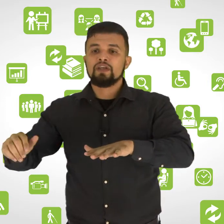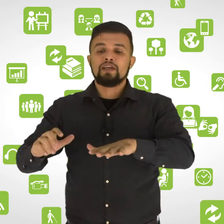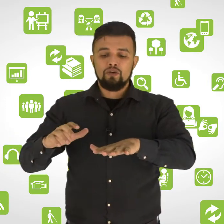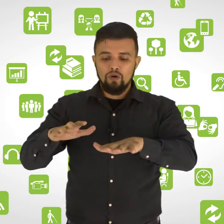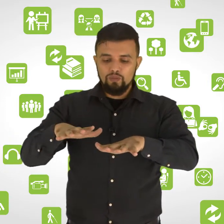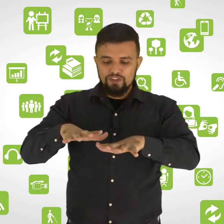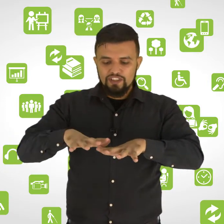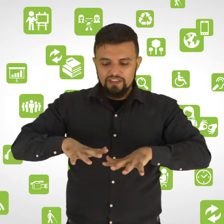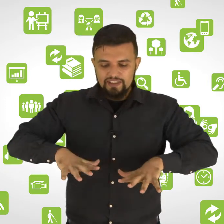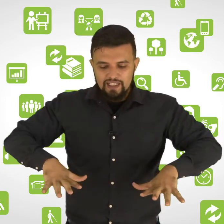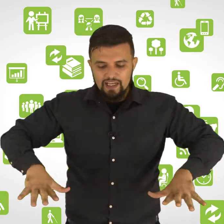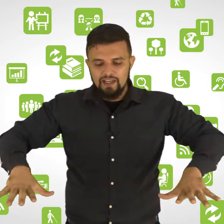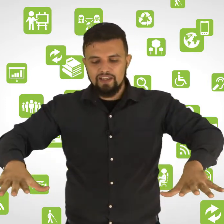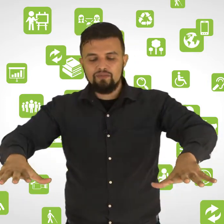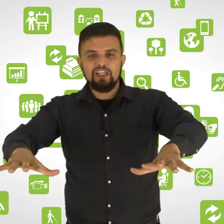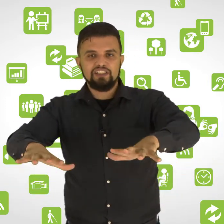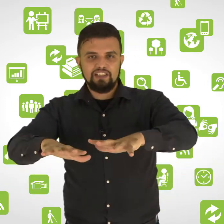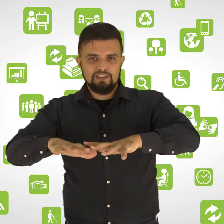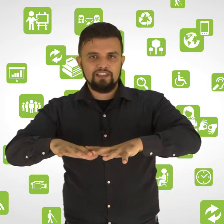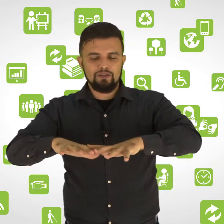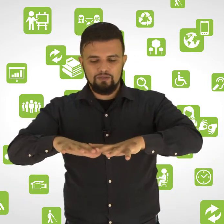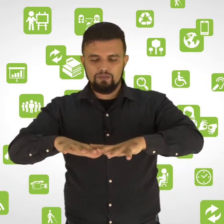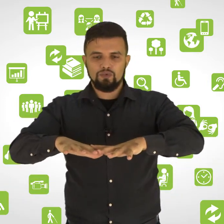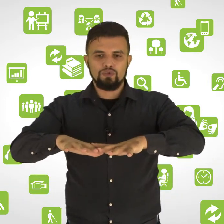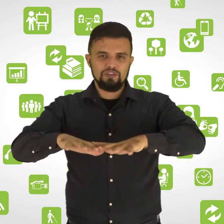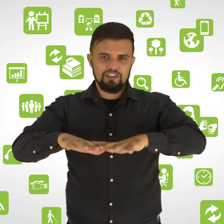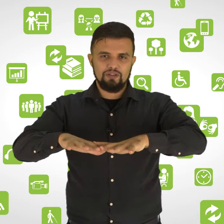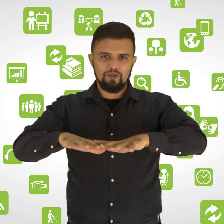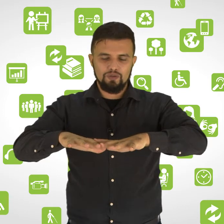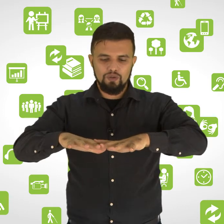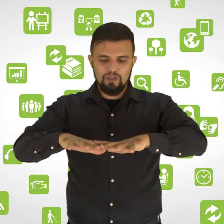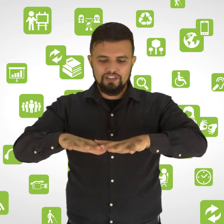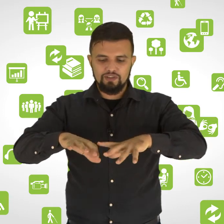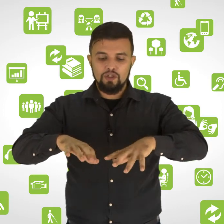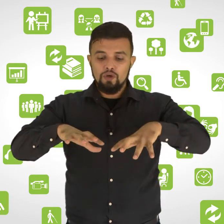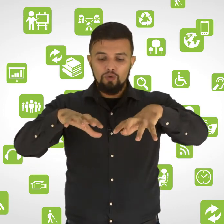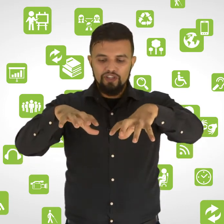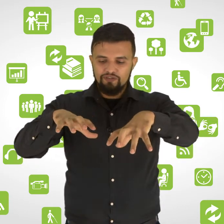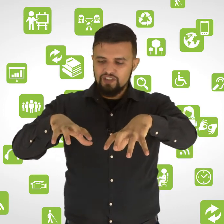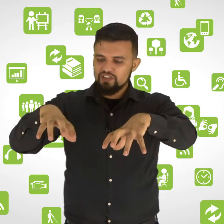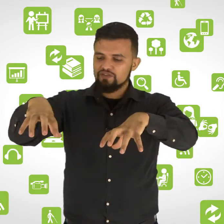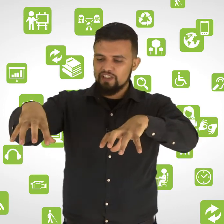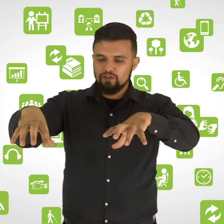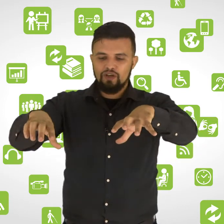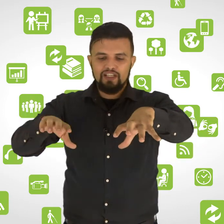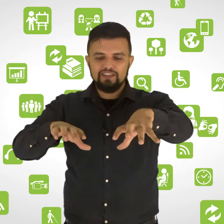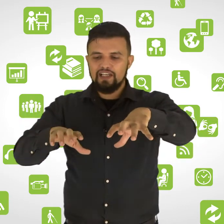Como se na imaginação dos interlocutores, o IFES estivesse localizado